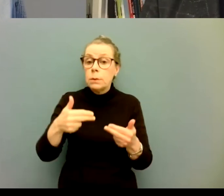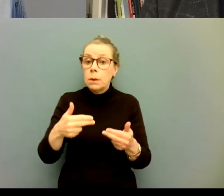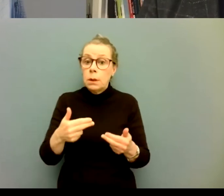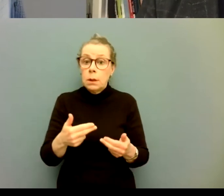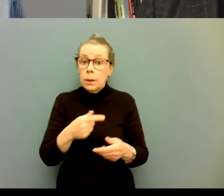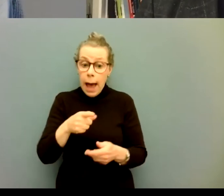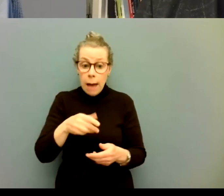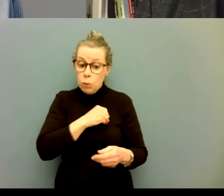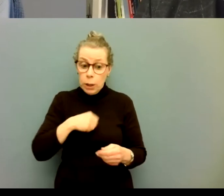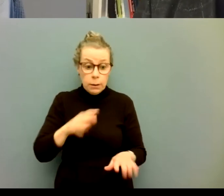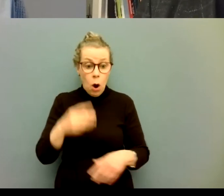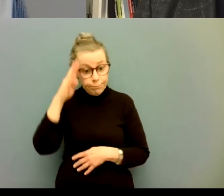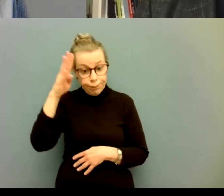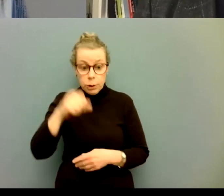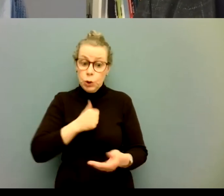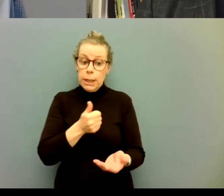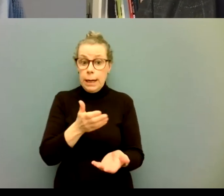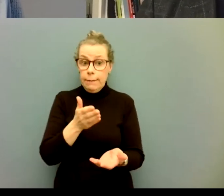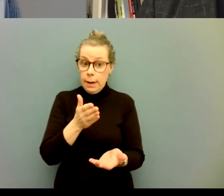Det är något de helt hittar på själva.